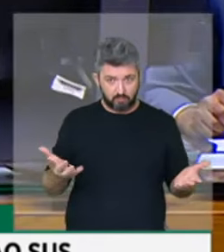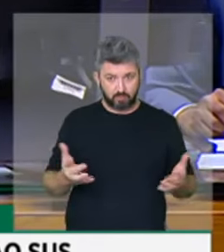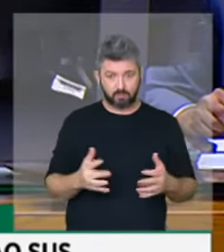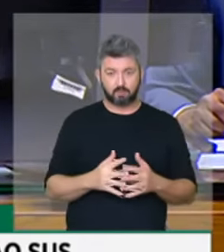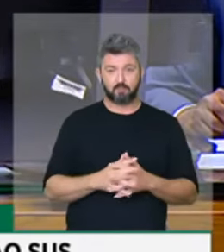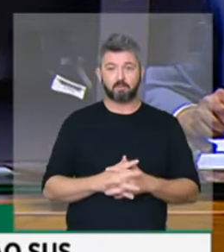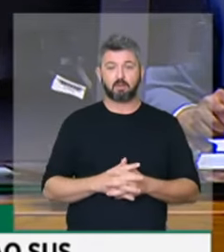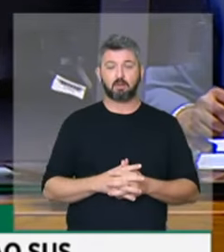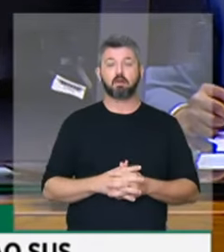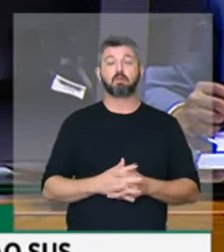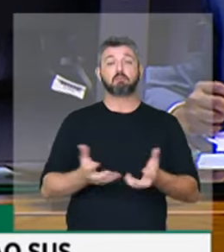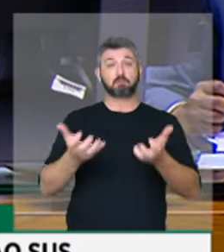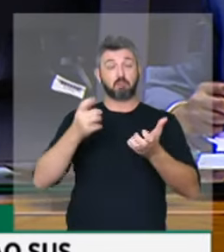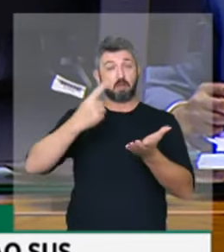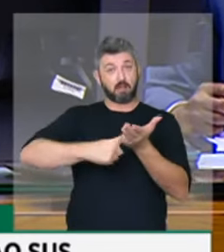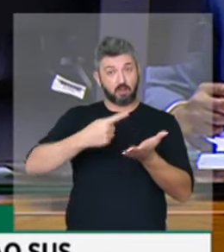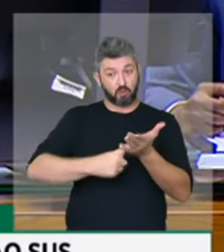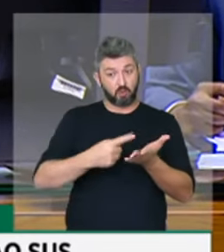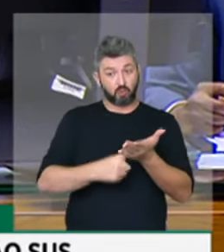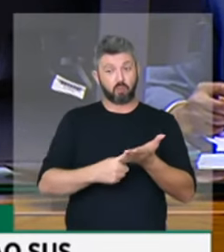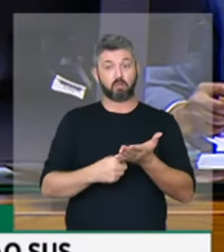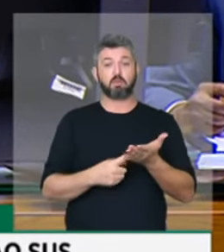QUER FAZER ACORDO, DEPUTADO PADILHA, COM NOVE DESTAQUES E QUINZE EMENDAS, DESSE JEITO